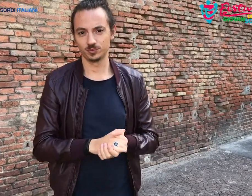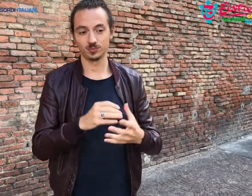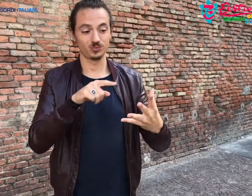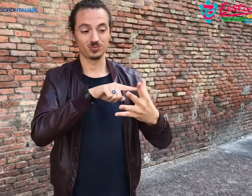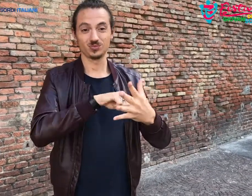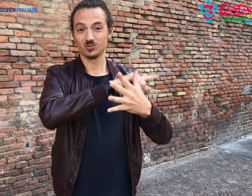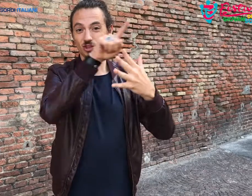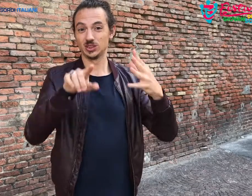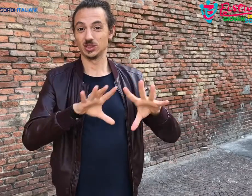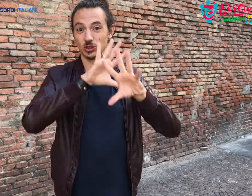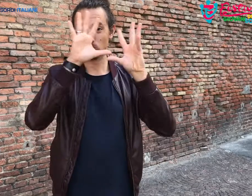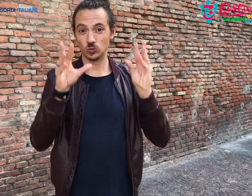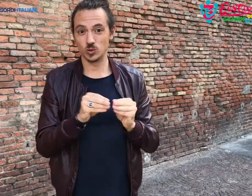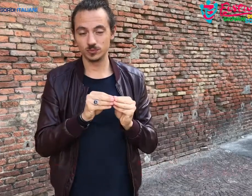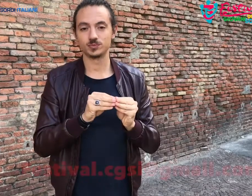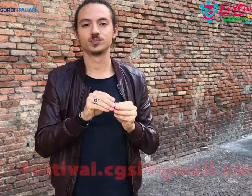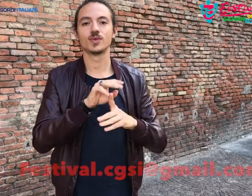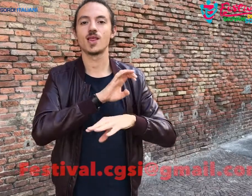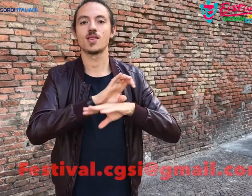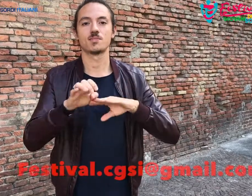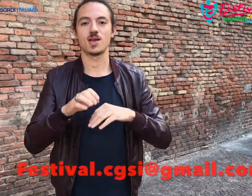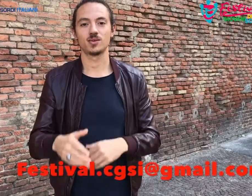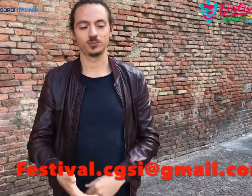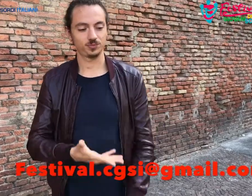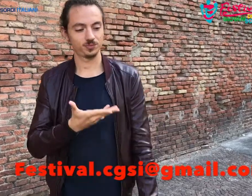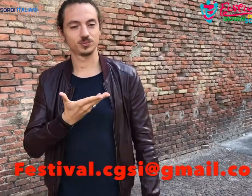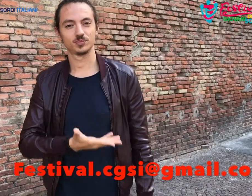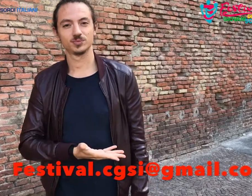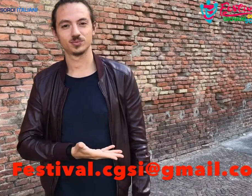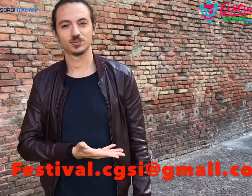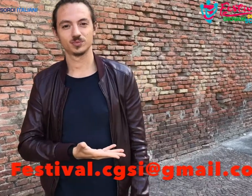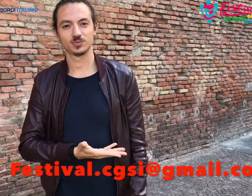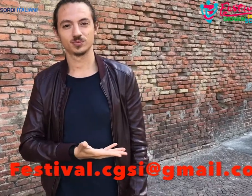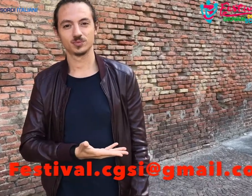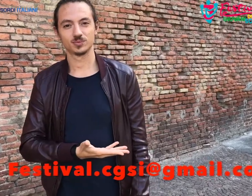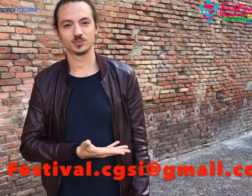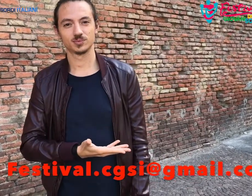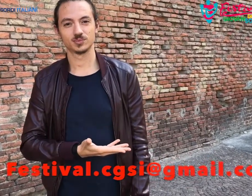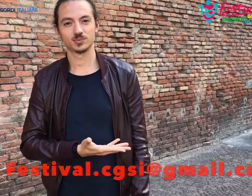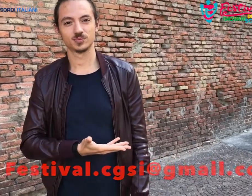Si prega di inviare tutti e 5 gli allegati al seguente indirizzo e-mail in alto: